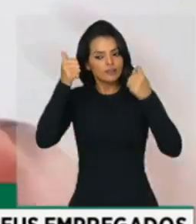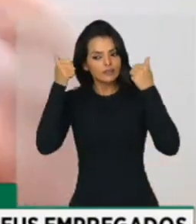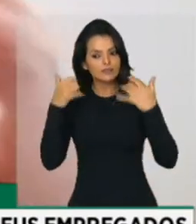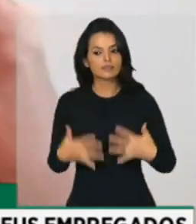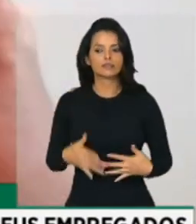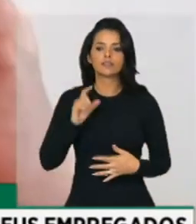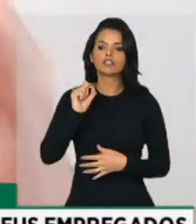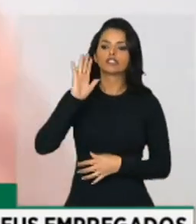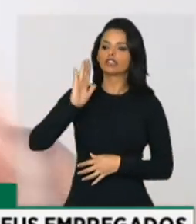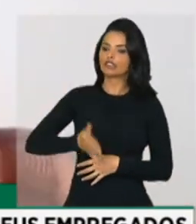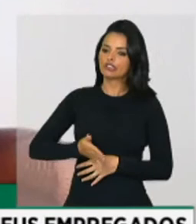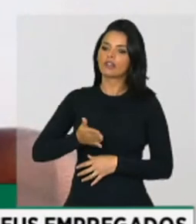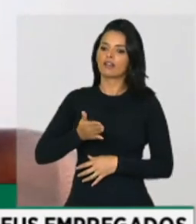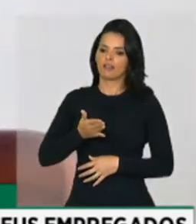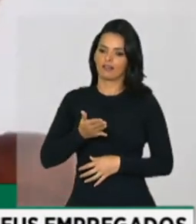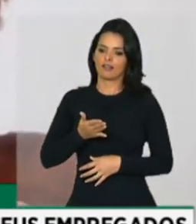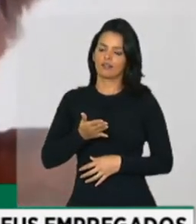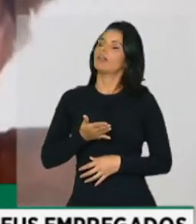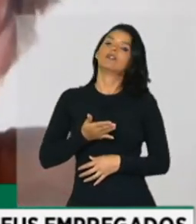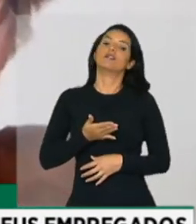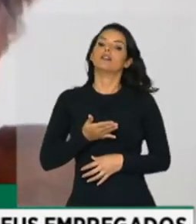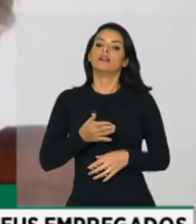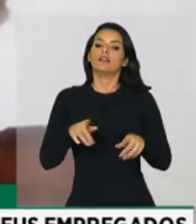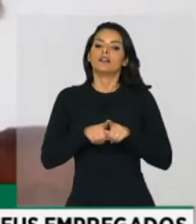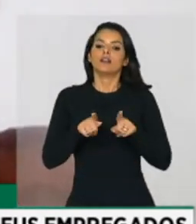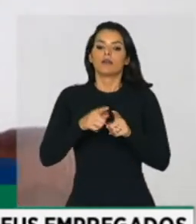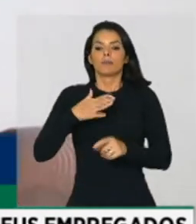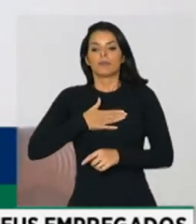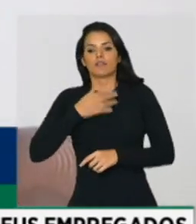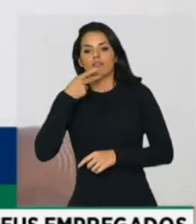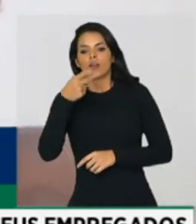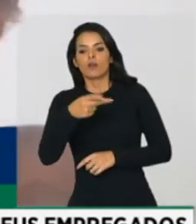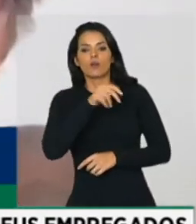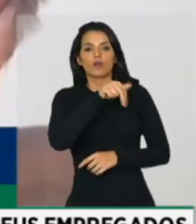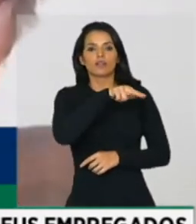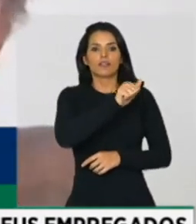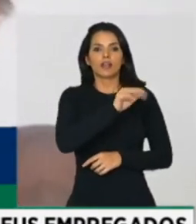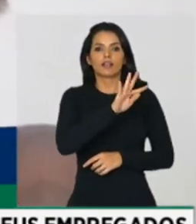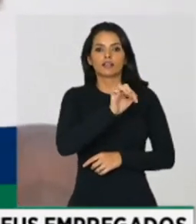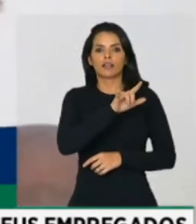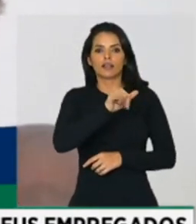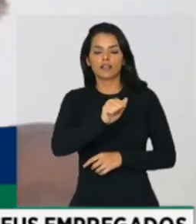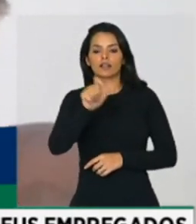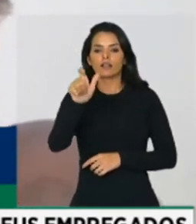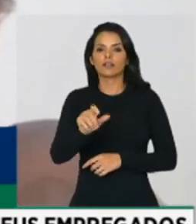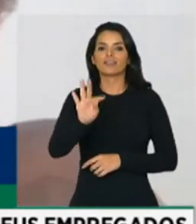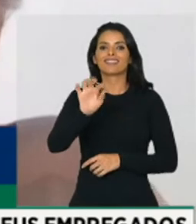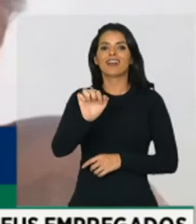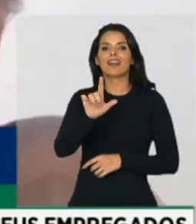OBJETO DE... DE INTERVENÇÃO TANTO DA MINHA PARTE QUANTO DA DEPUTADA NATHÁLIA, COMO DA DEPUTADA TALÍRIA SOBRE O QUE ACONTECEU EM BRASÍLIA COM A